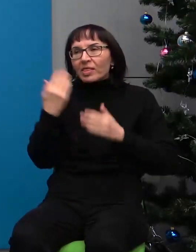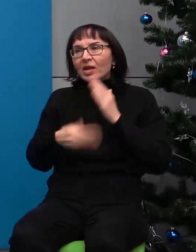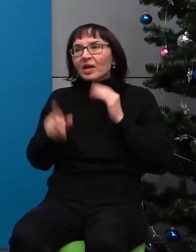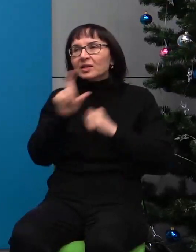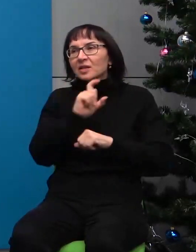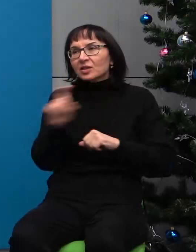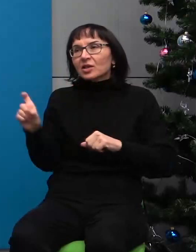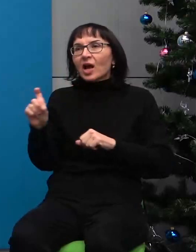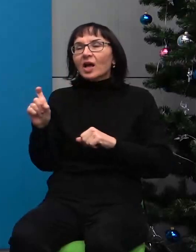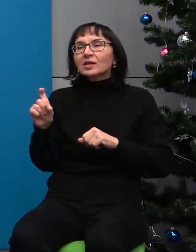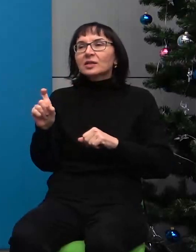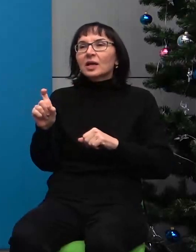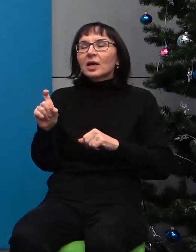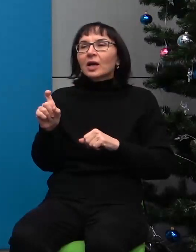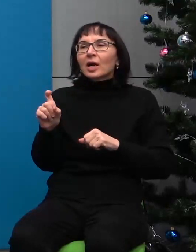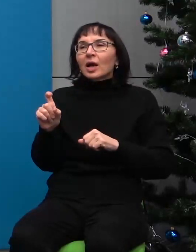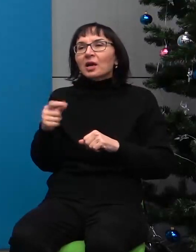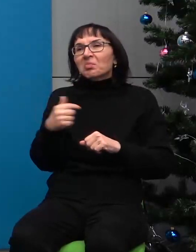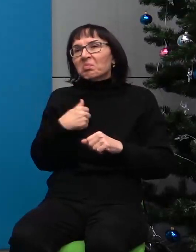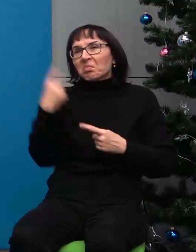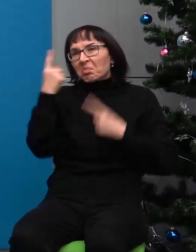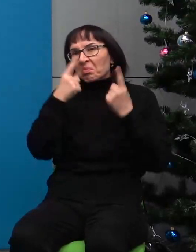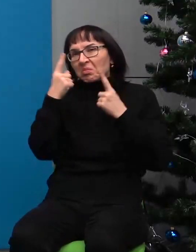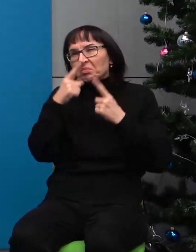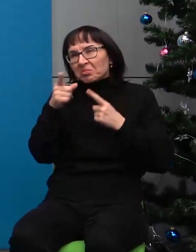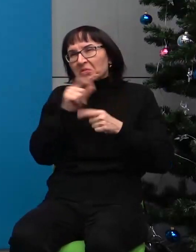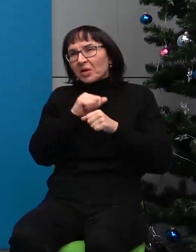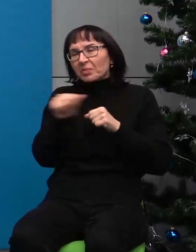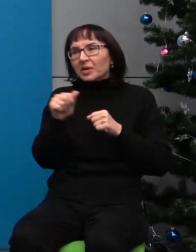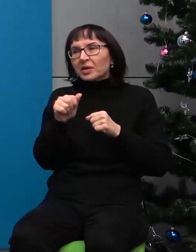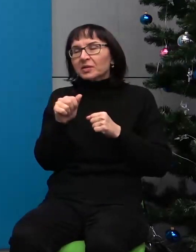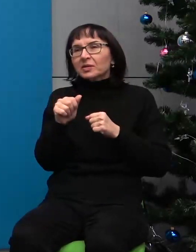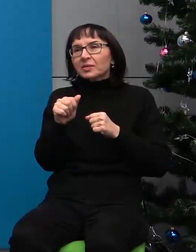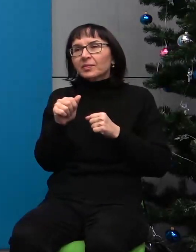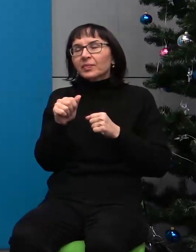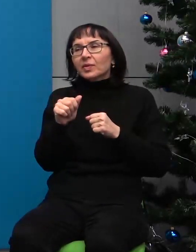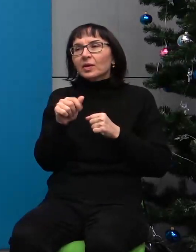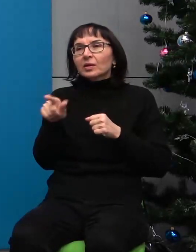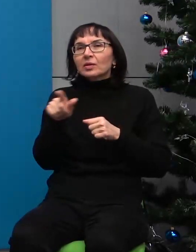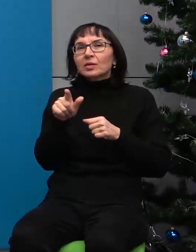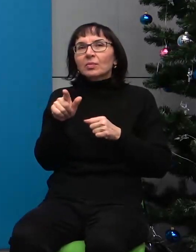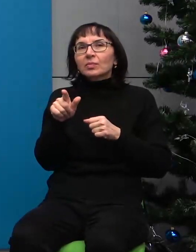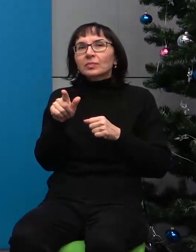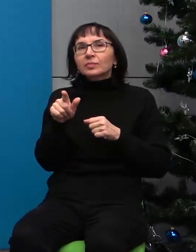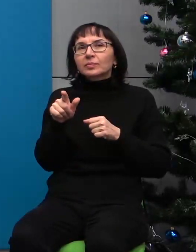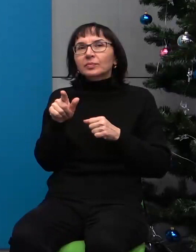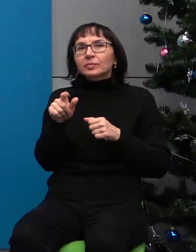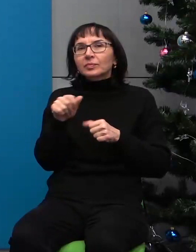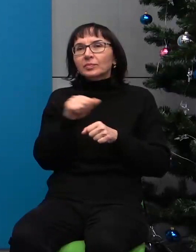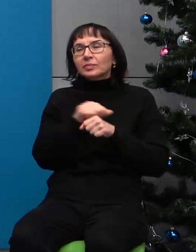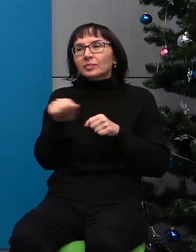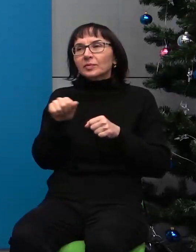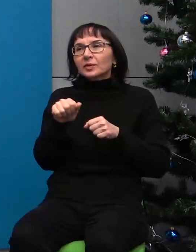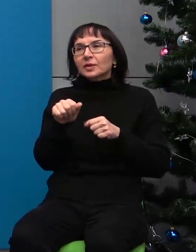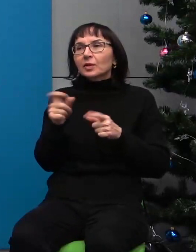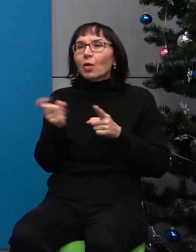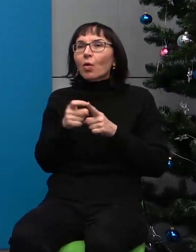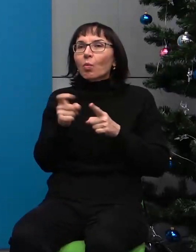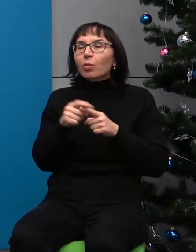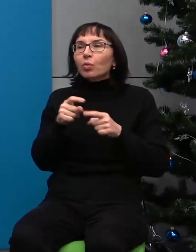ale ja tam coś widzę, bo mi się wydaje, że to tam jest. Więc to mi się wydaje punkt wejścia. I tak samo literatura.